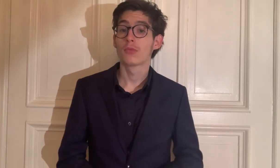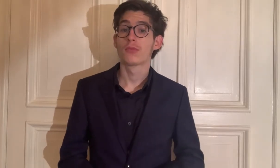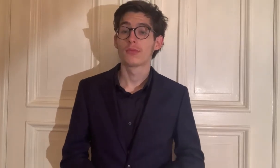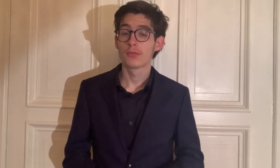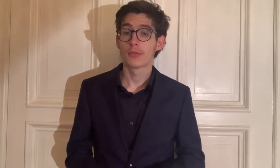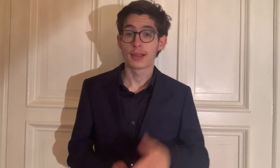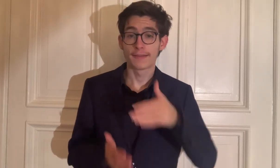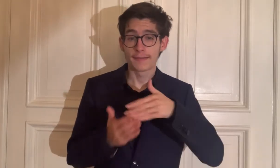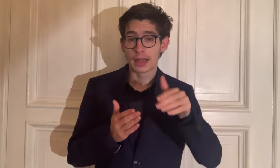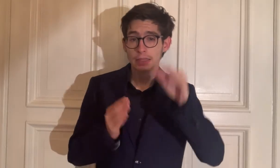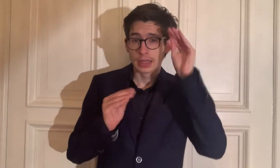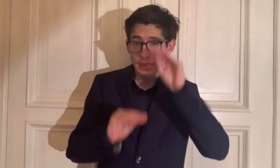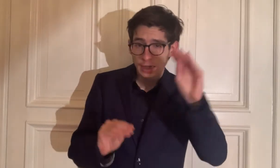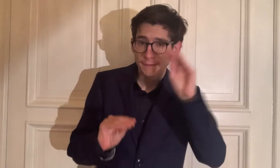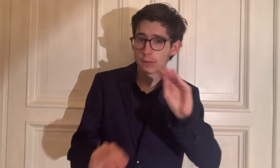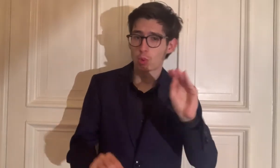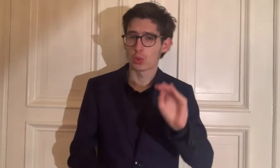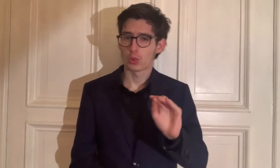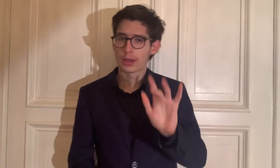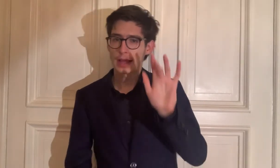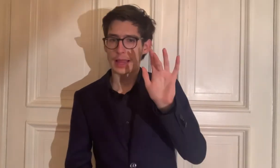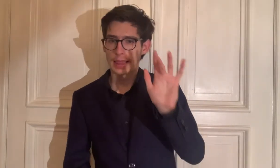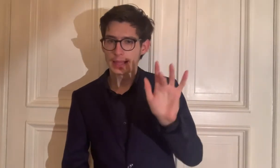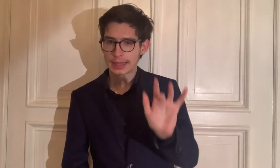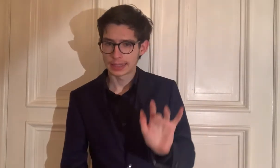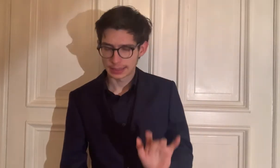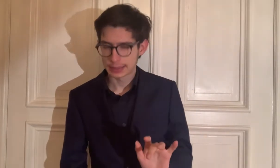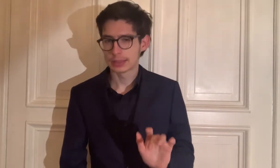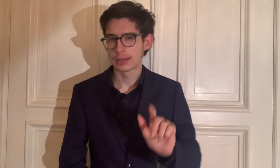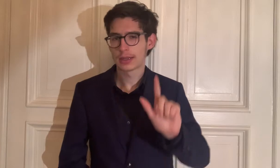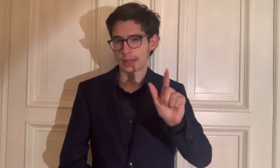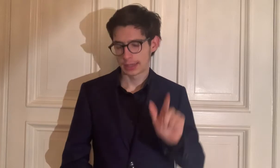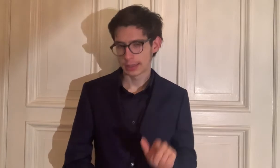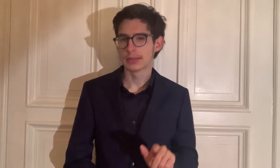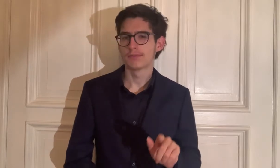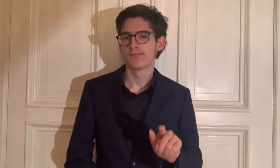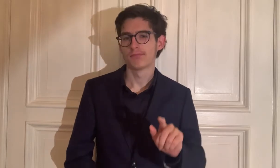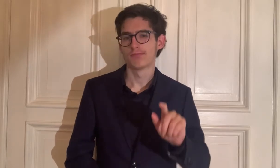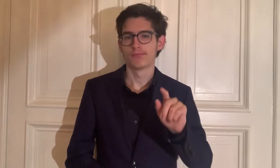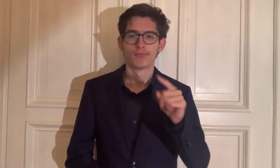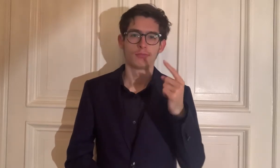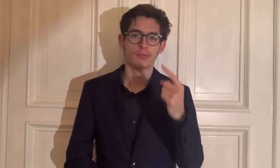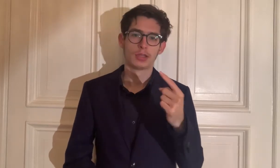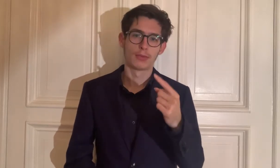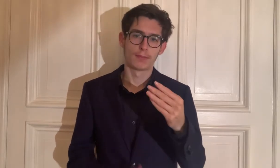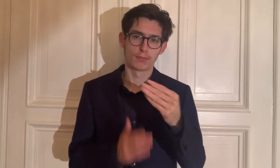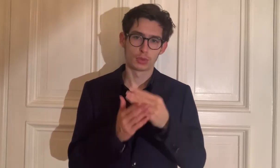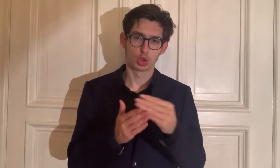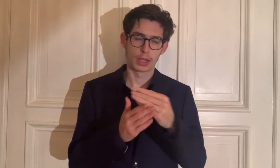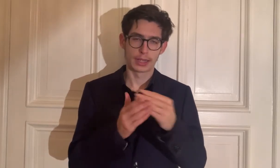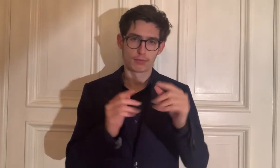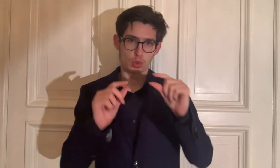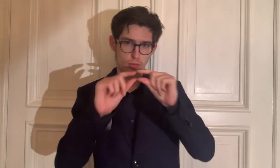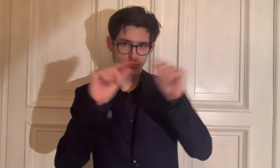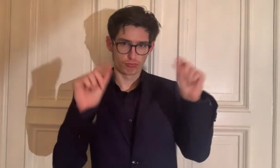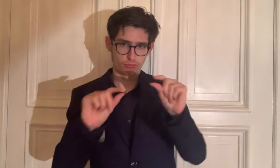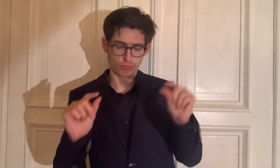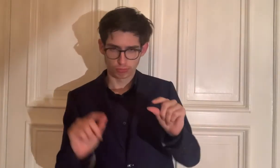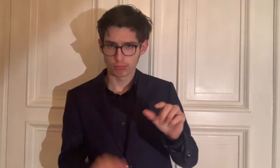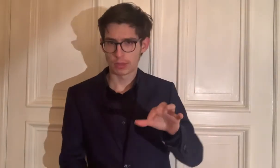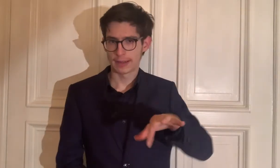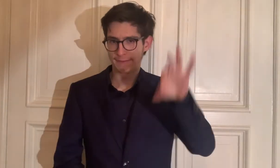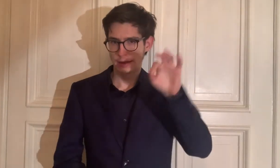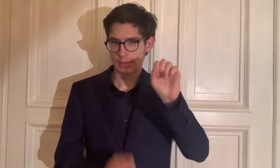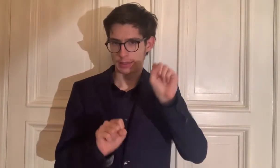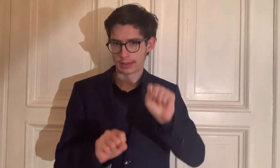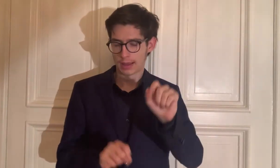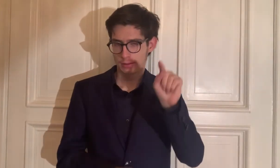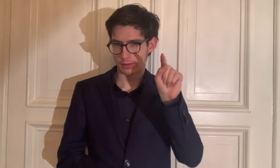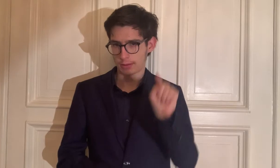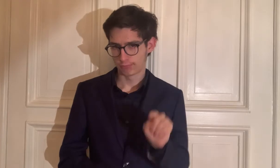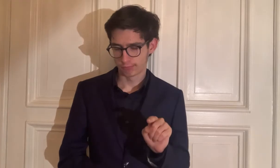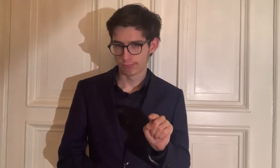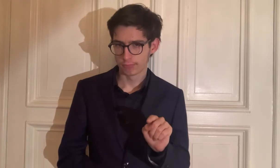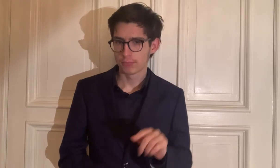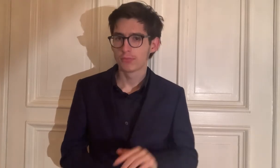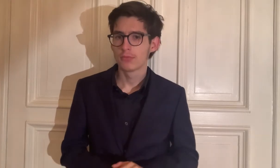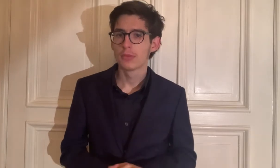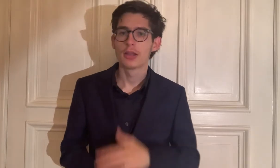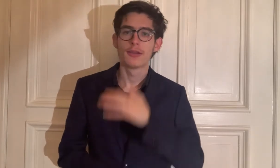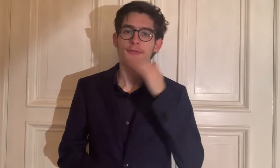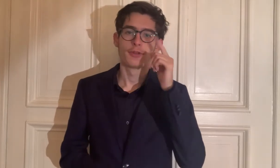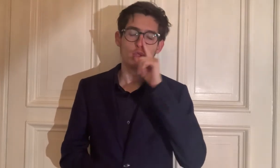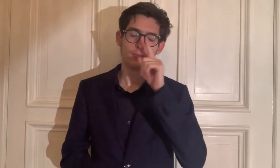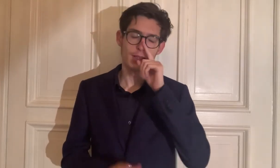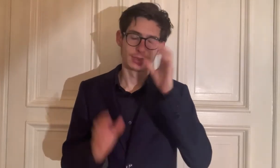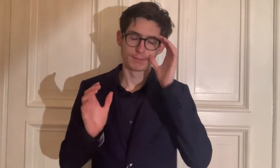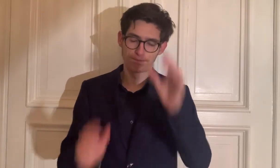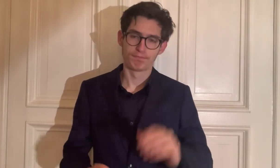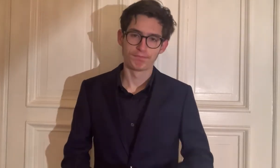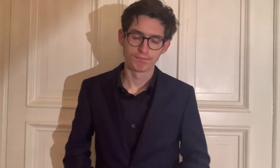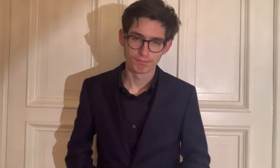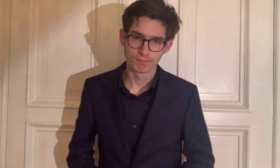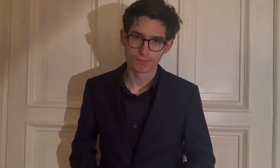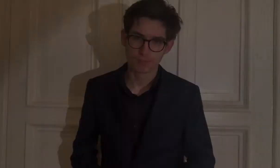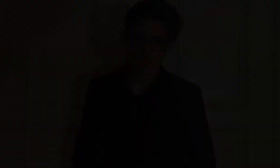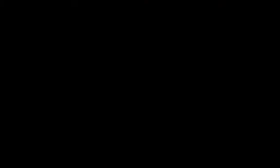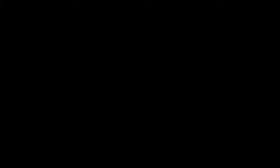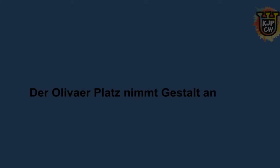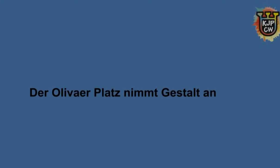Weitere Links können Sie in der Beschreibung oben finden. Viel Spaß beim Anschauen!